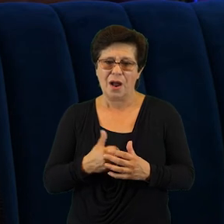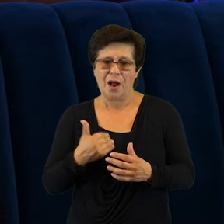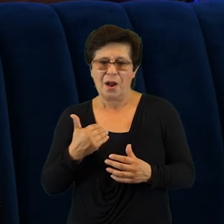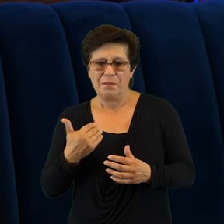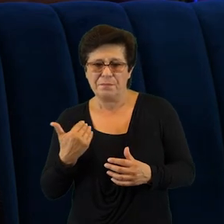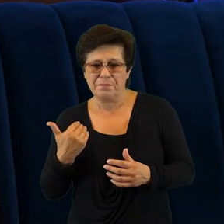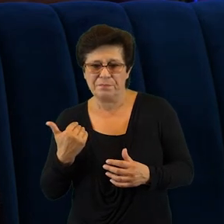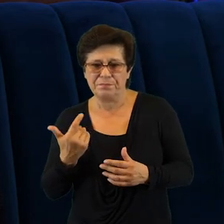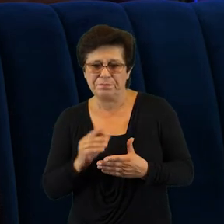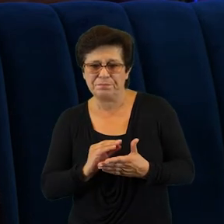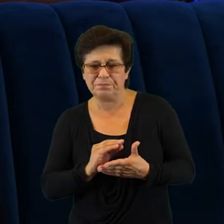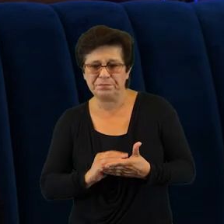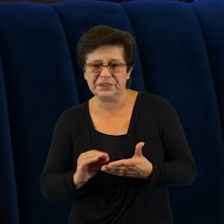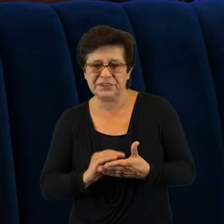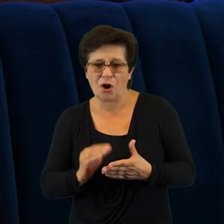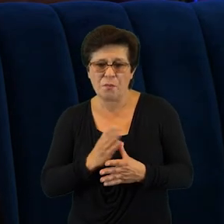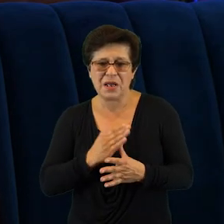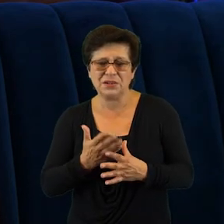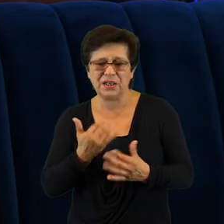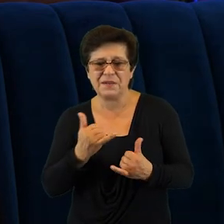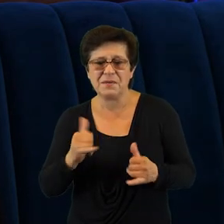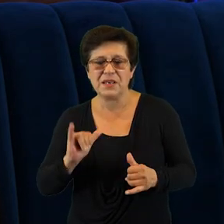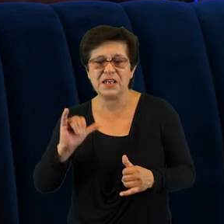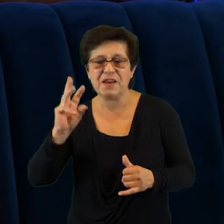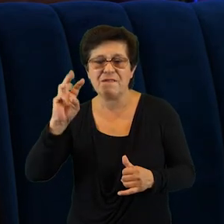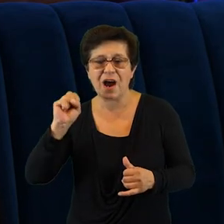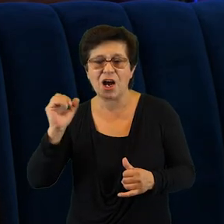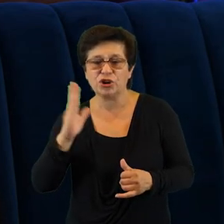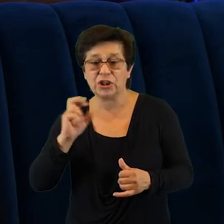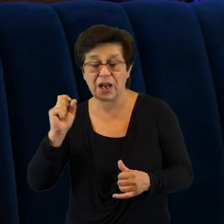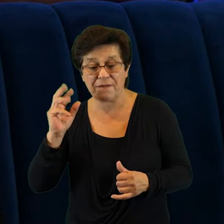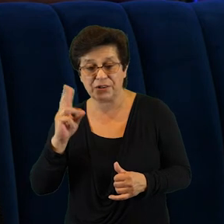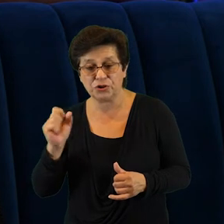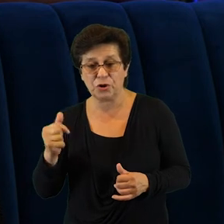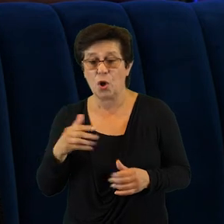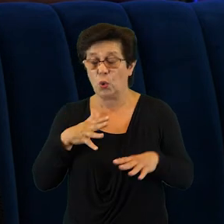i pisał o tym między innymi Iwaszkiewicz. I była również bardzo oczytana.